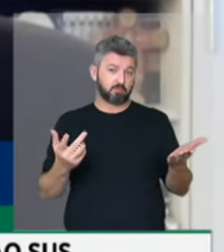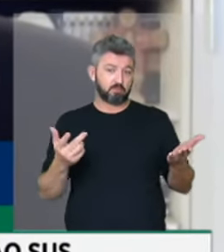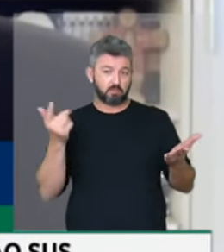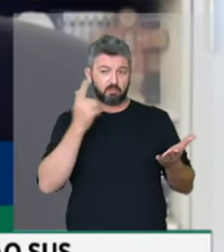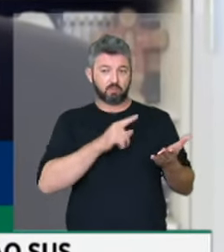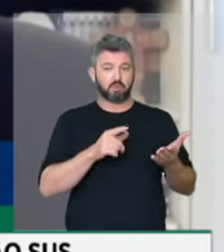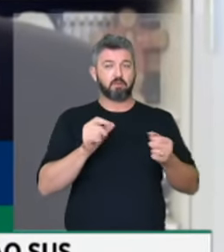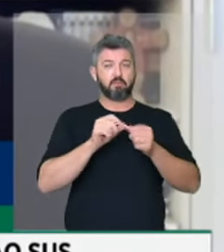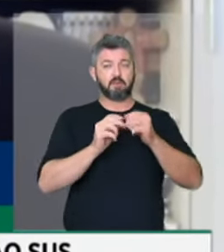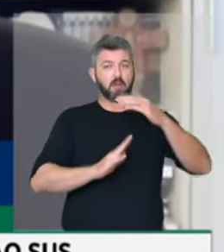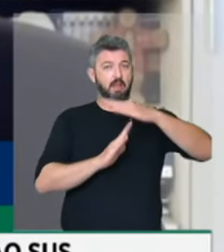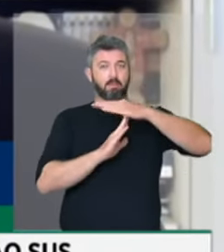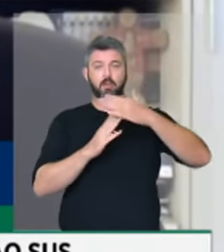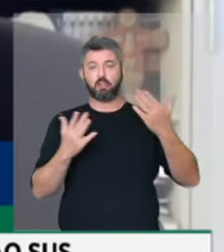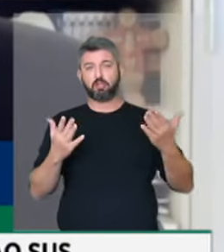PROJETO. NÓS SOMOS FAVORÁVEIS A ESSA RELAÇÃO